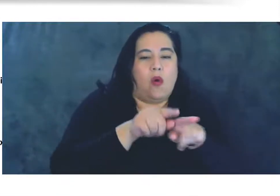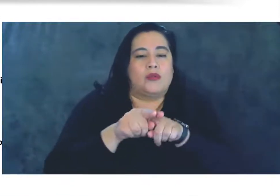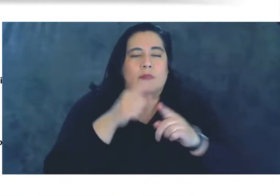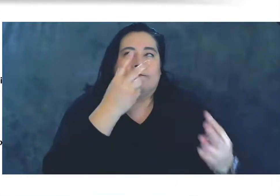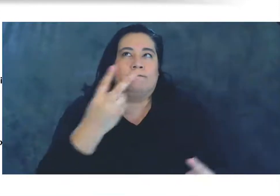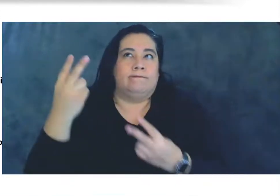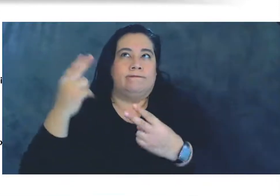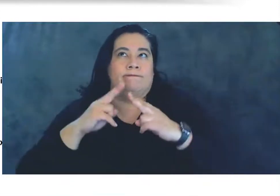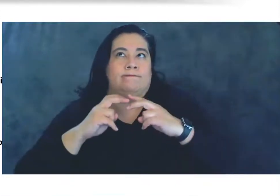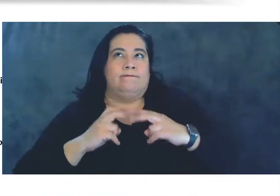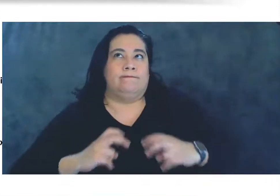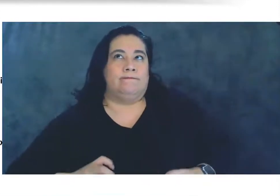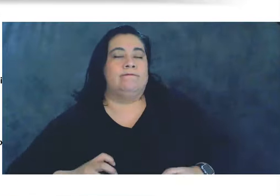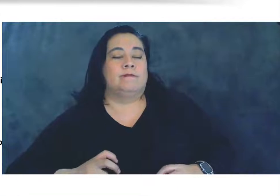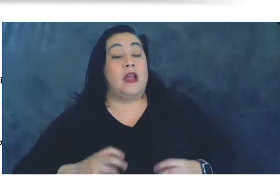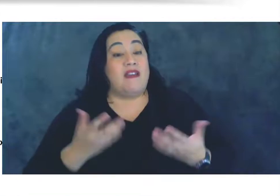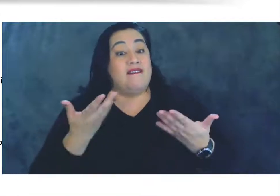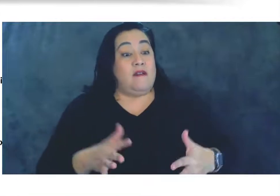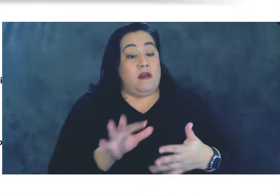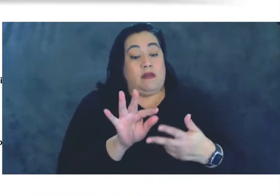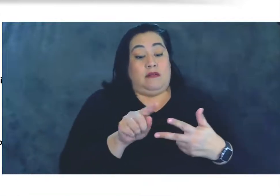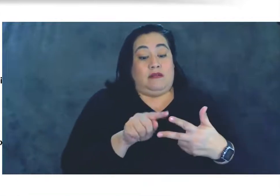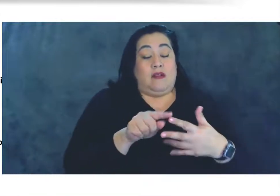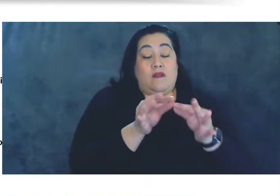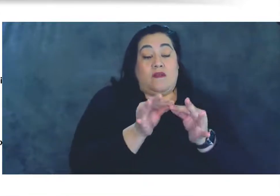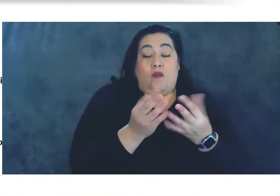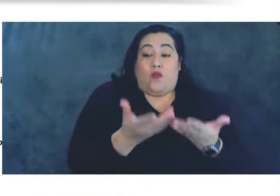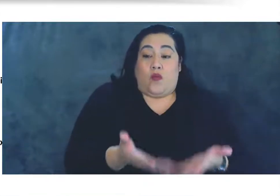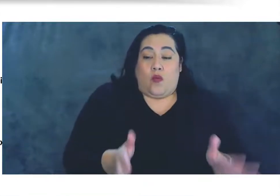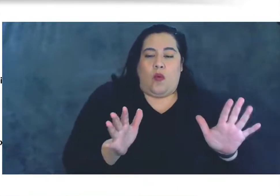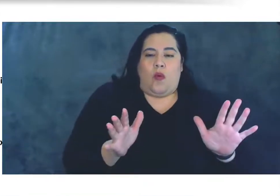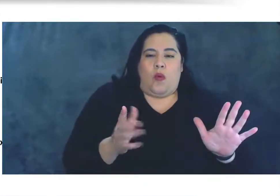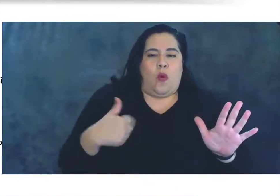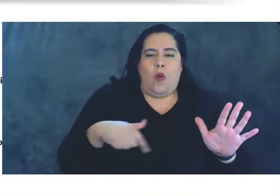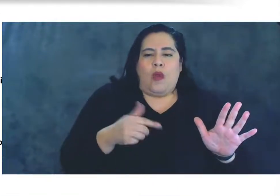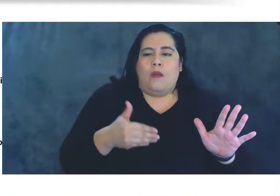Ya que el trabajo ha concluido. Nosotros seguimos lo próximo,